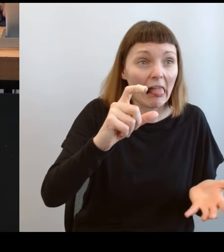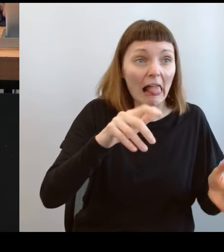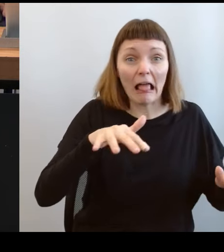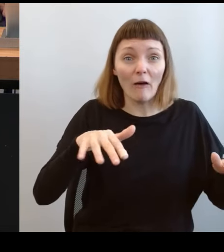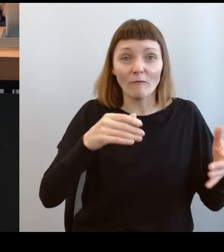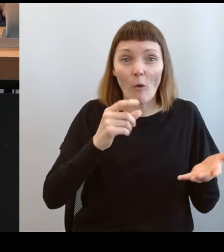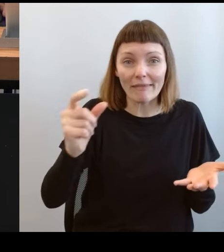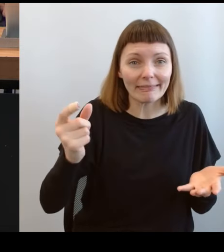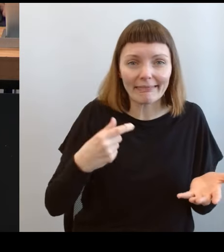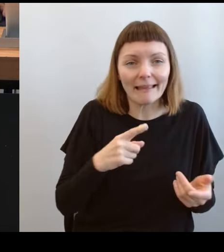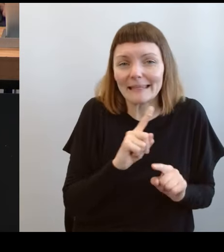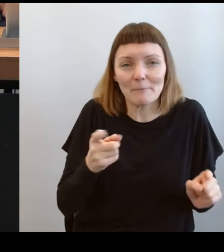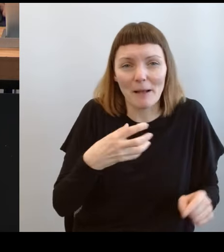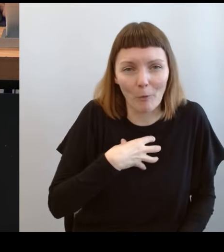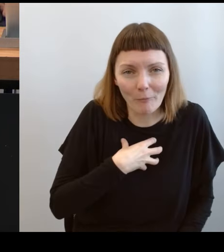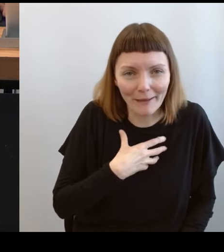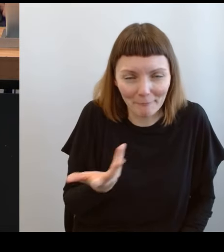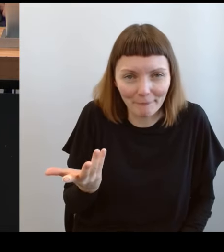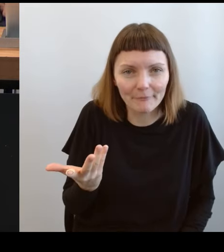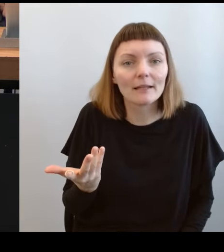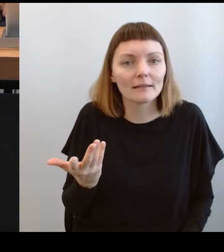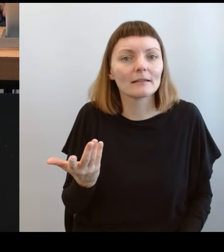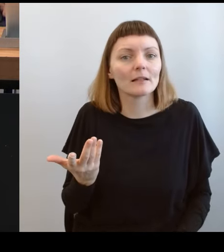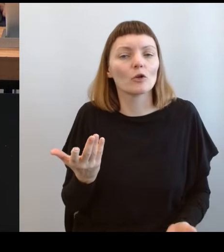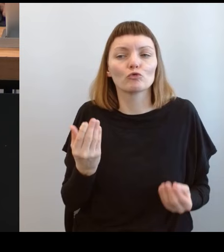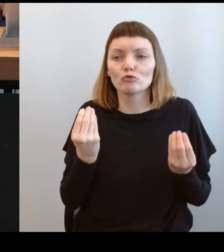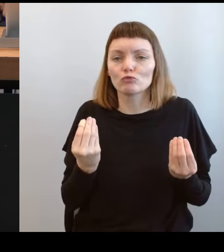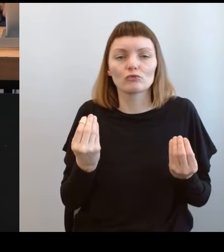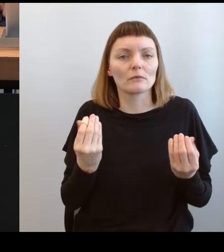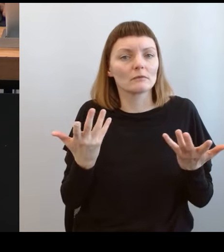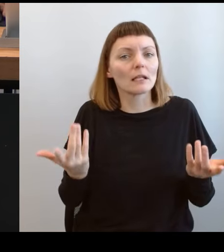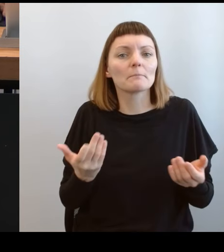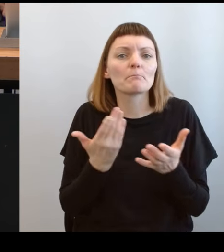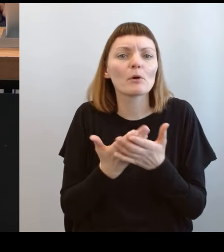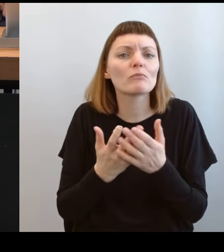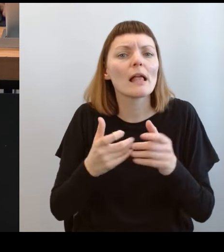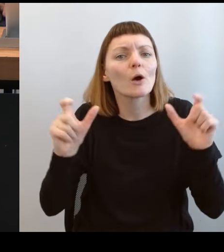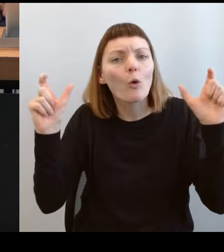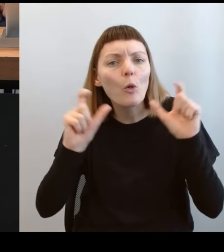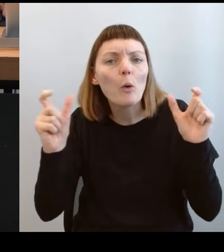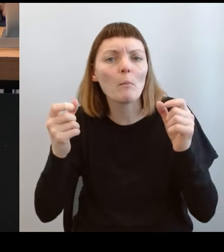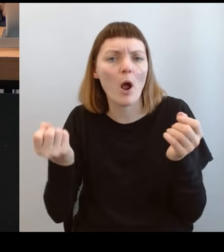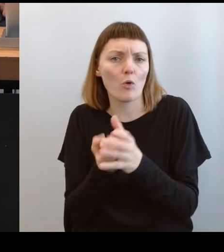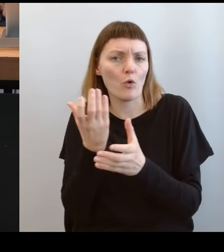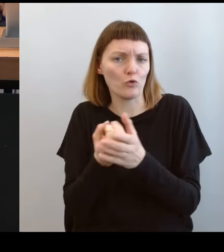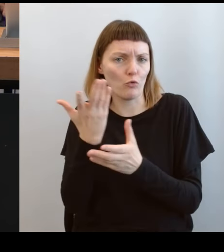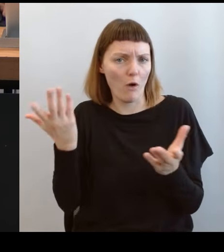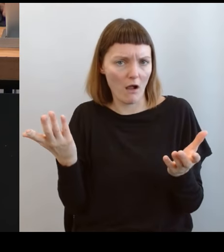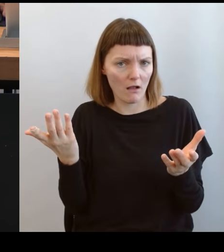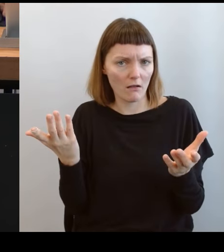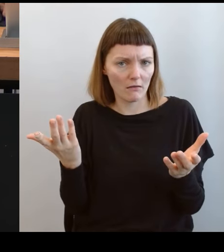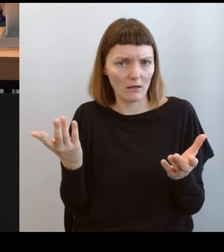Beispiel im Bereich der Clubkultur fortführen. Da sind wir beide ja auch für zuständig Da haben wir, glaube ich, sehr viele Projekte, die wir finanzieren